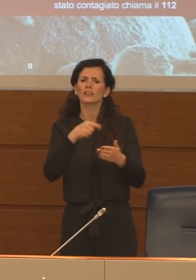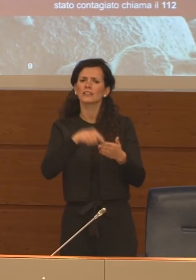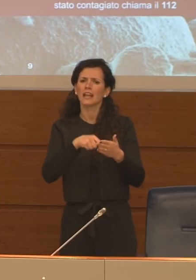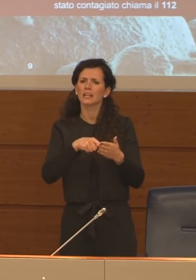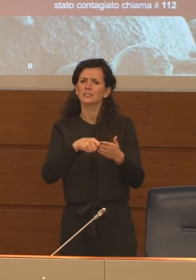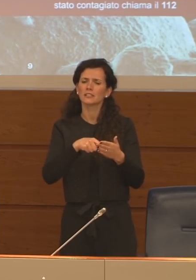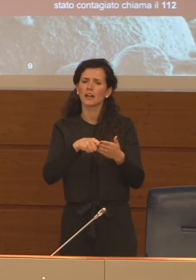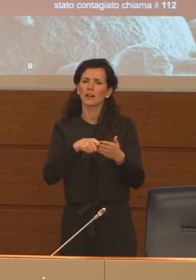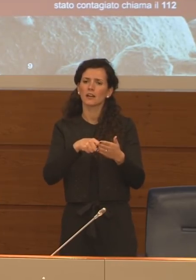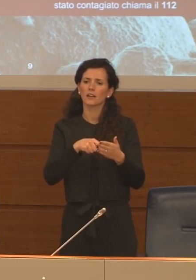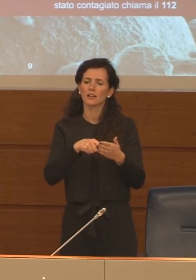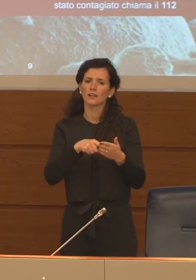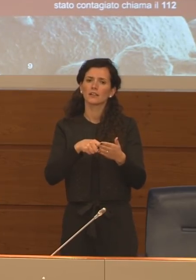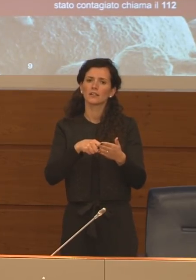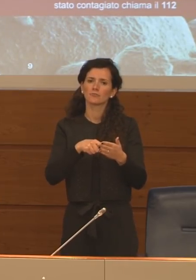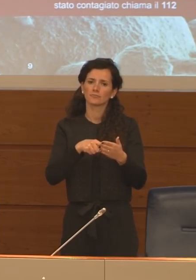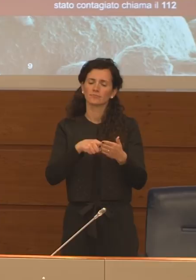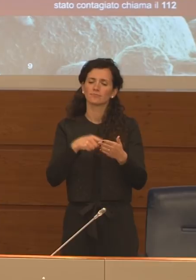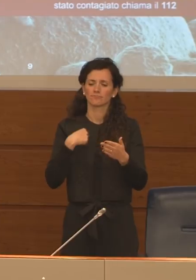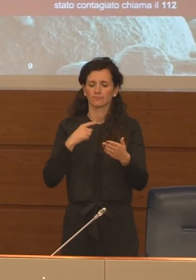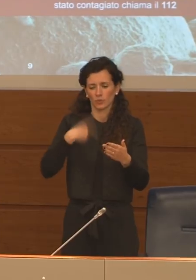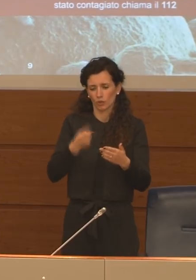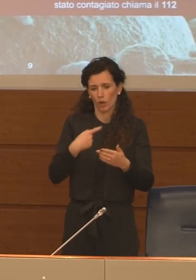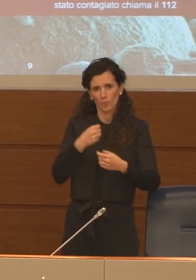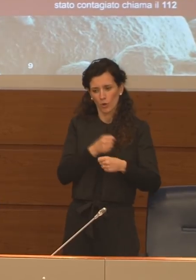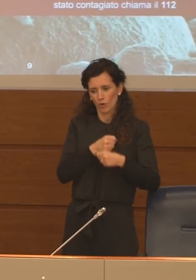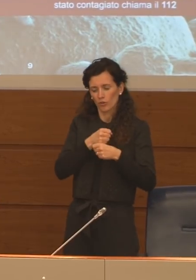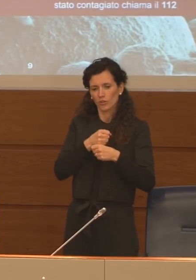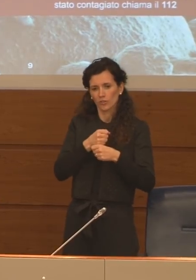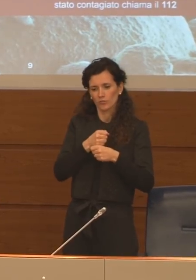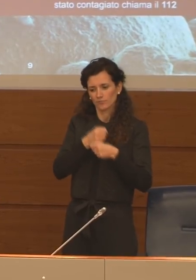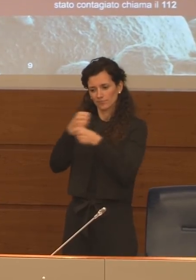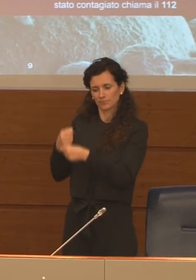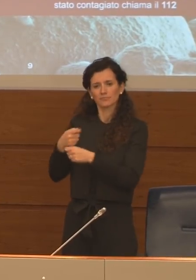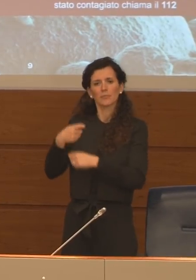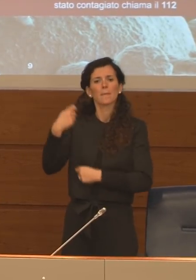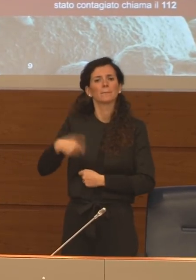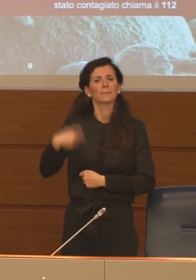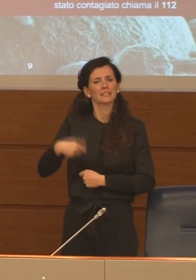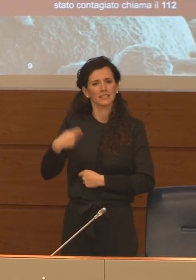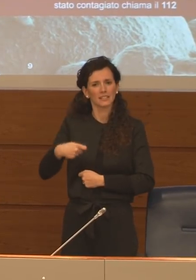adesso darò la parola, subito dopo il mio intervento, al presidente dell'Istituto